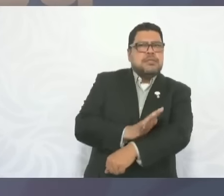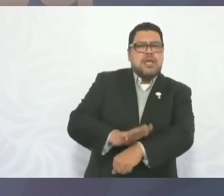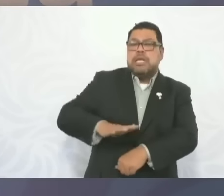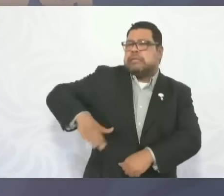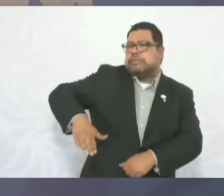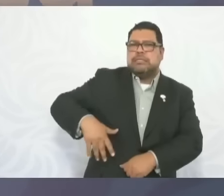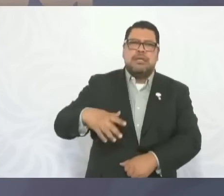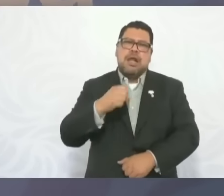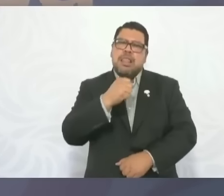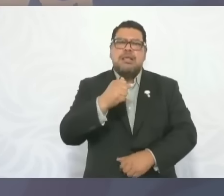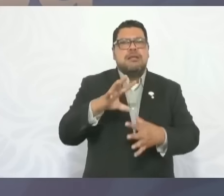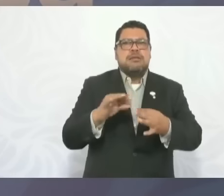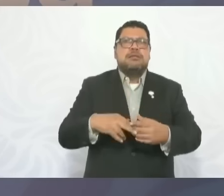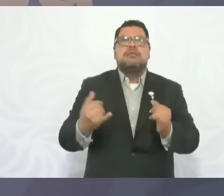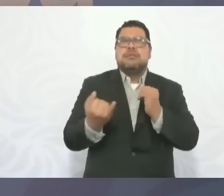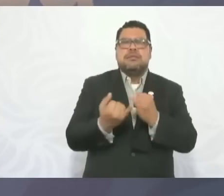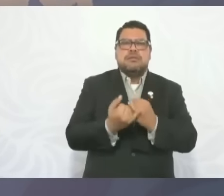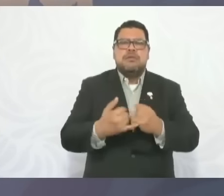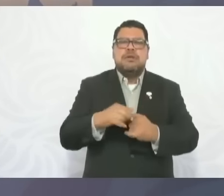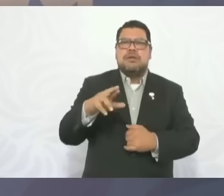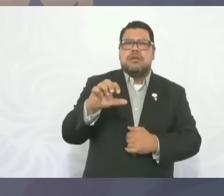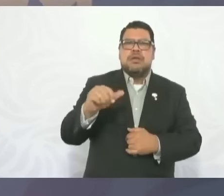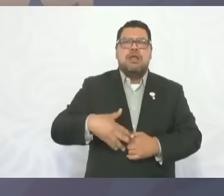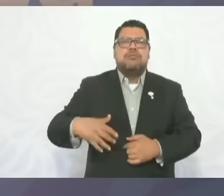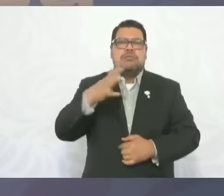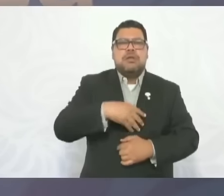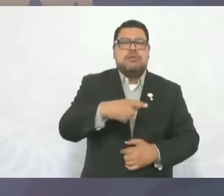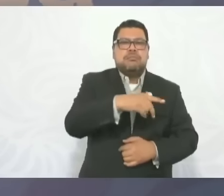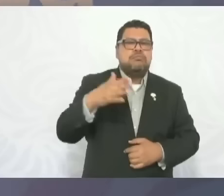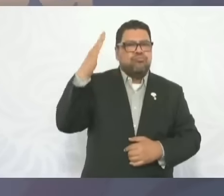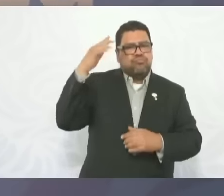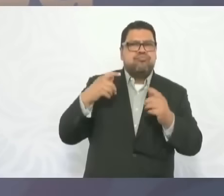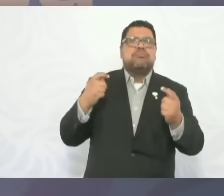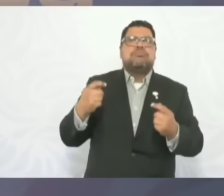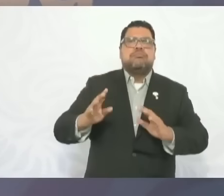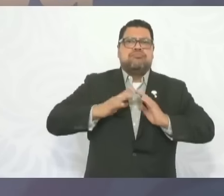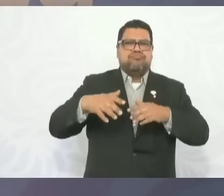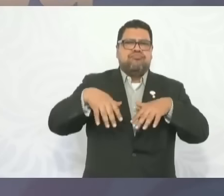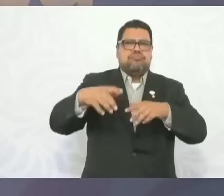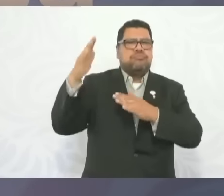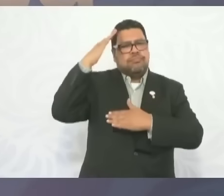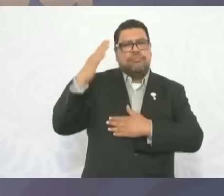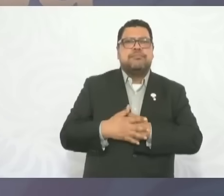General Ricardo Trevilla Andrejo, almirante Raimundo Pedro Morales Ángeles y me da mucho